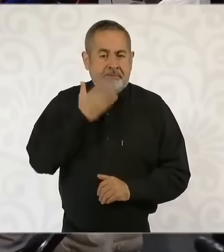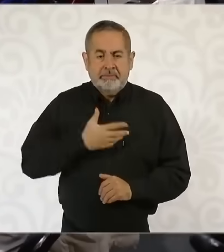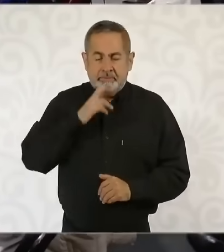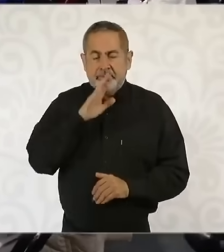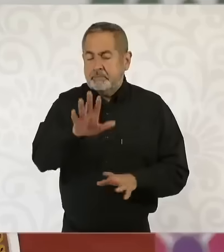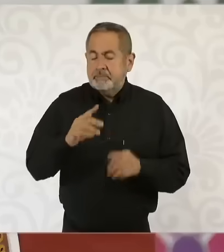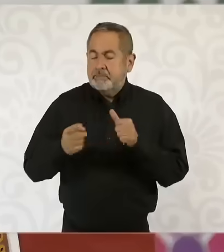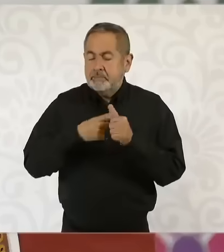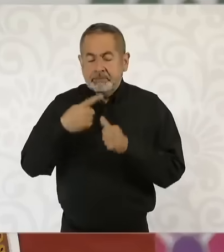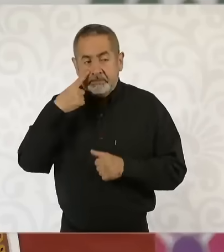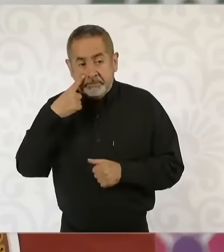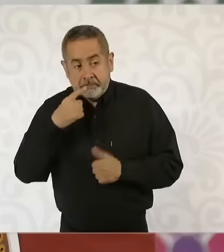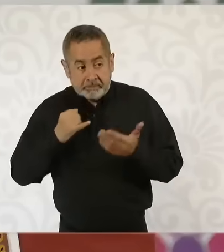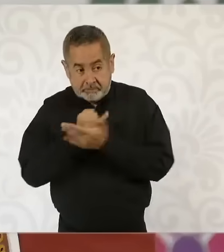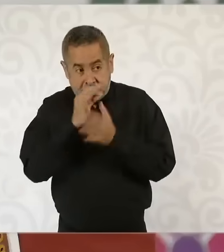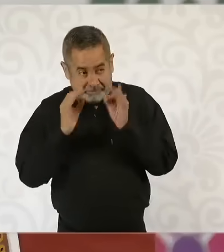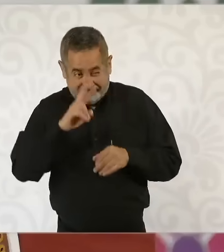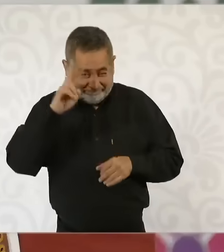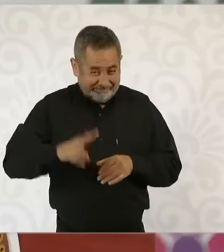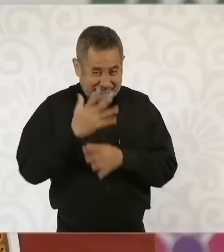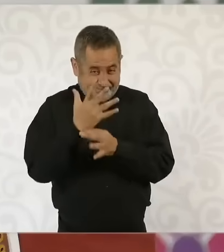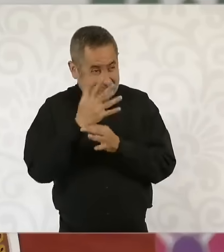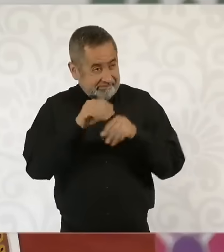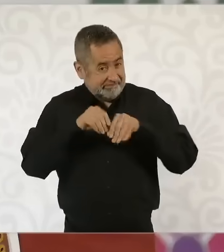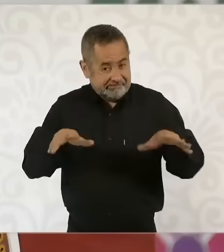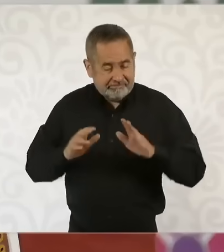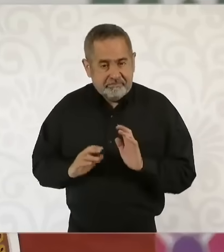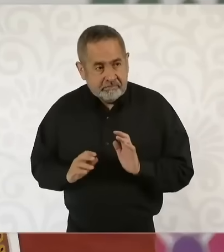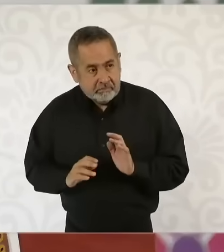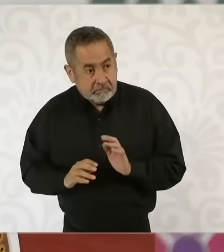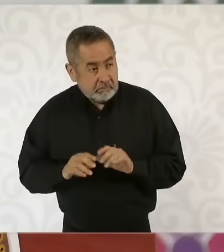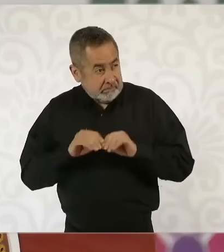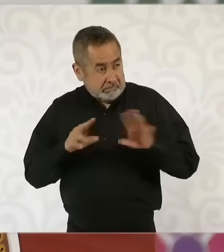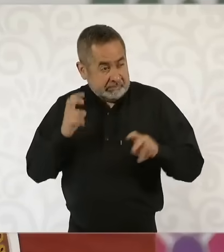hay que ver si se confirma. Eh, de ser así, pues obviamente no estamos de acuerdo,